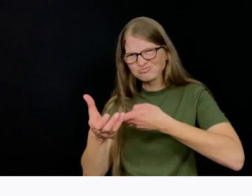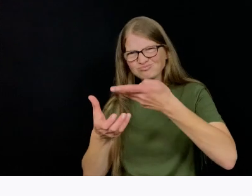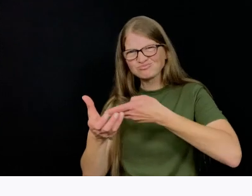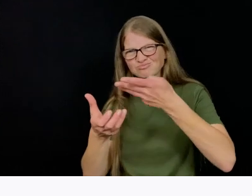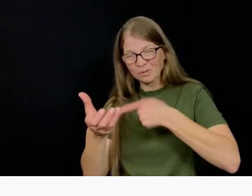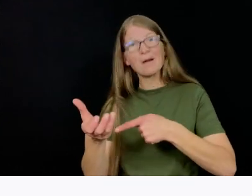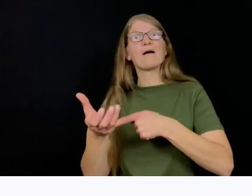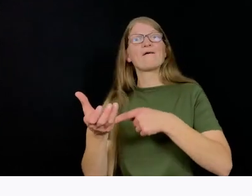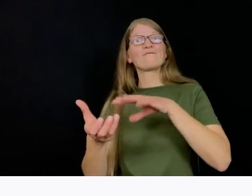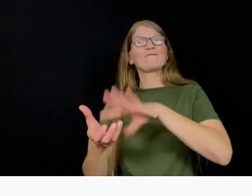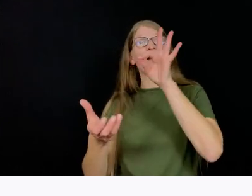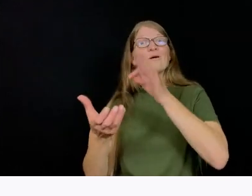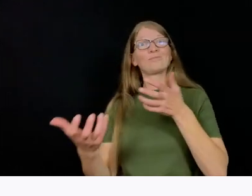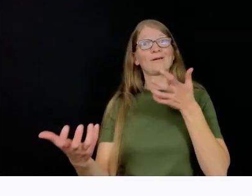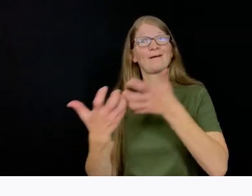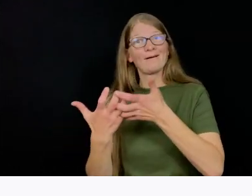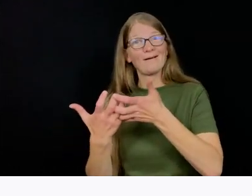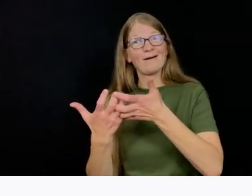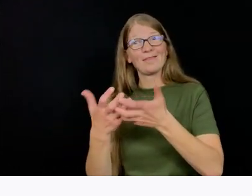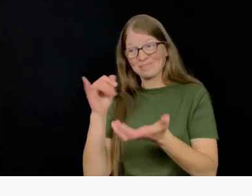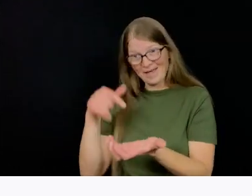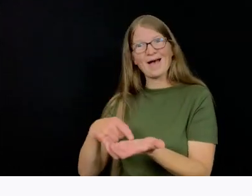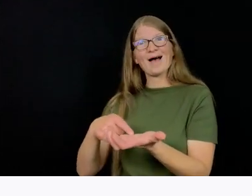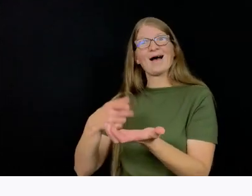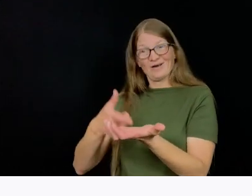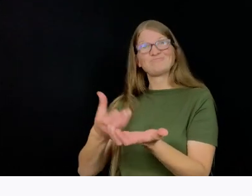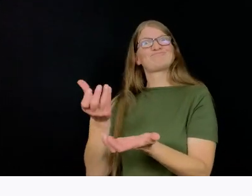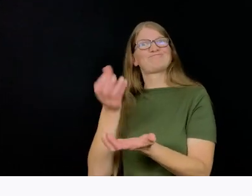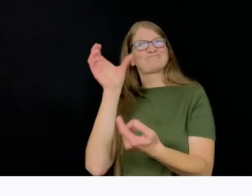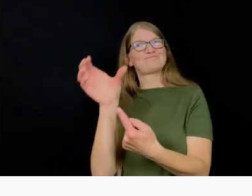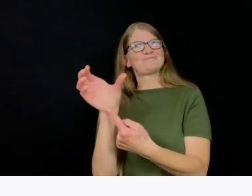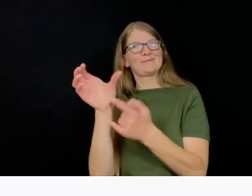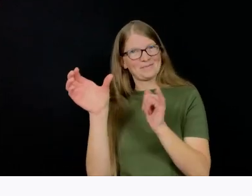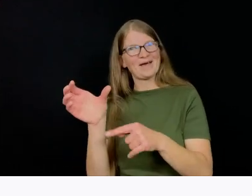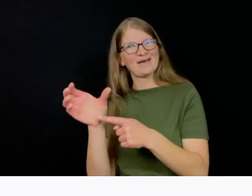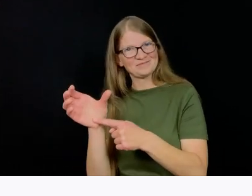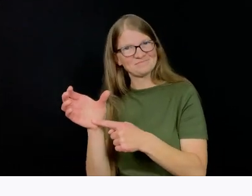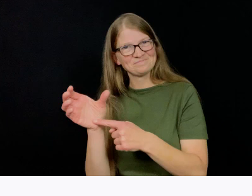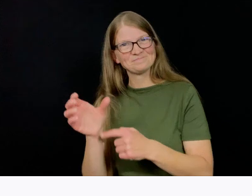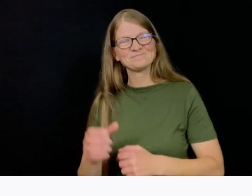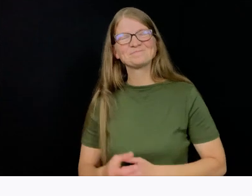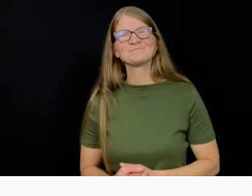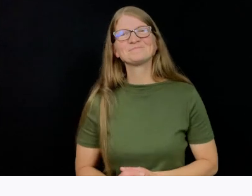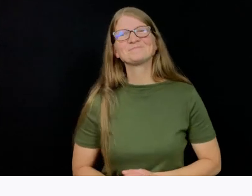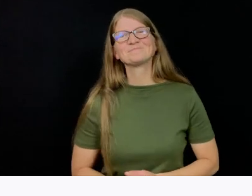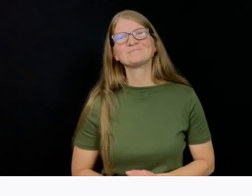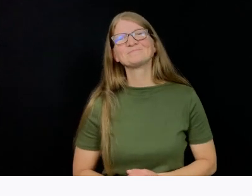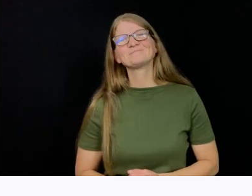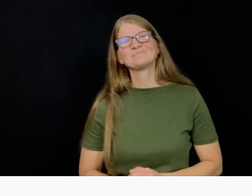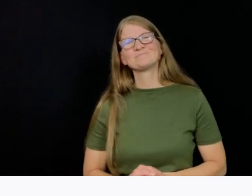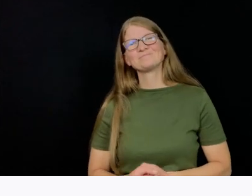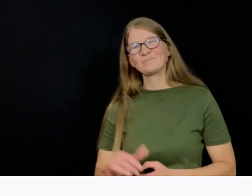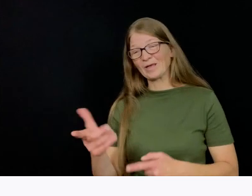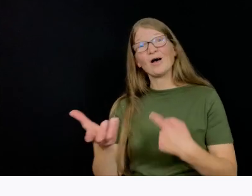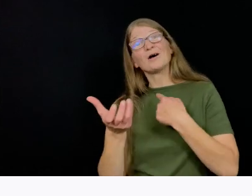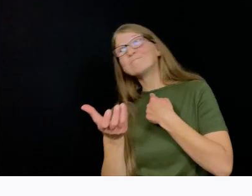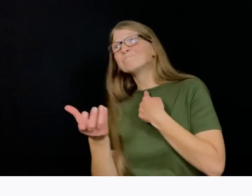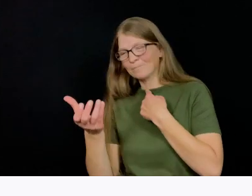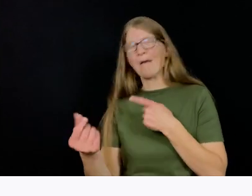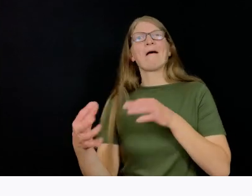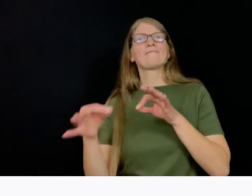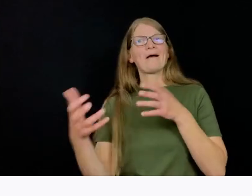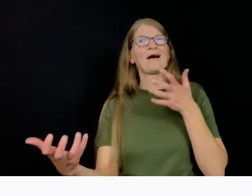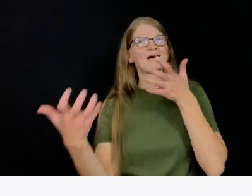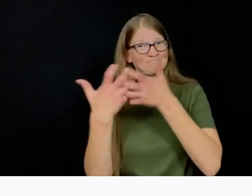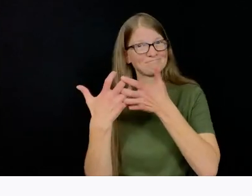[Dance Monkey, Tones and I] (تشغيل الأغنية)